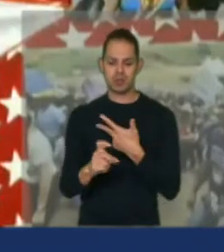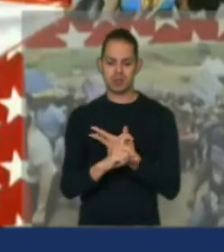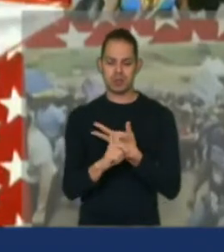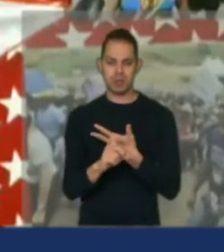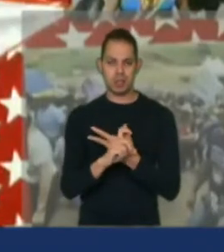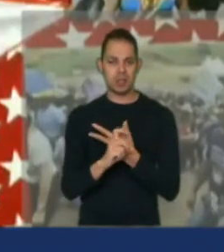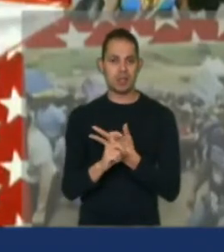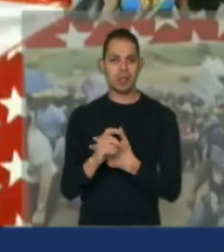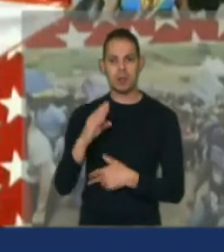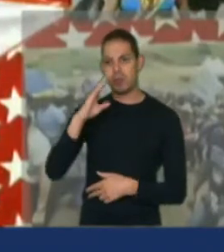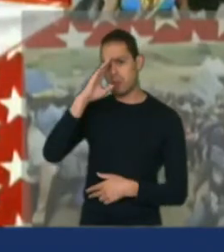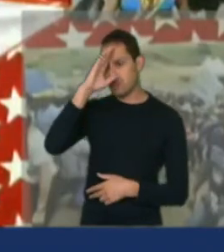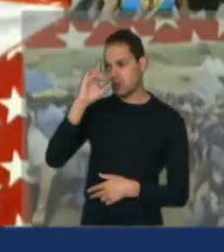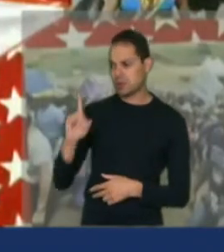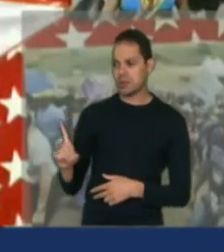EXECUTIVO COMO BOLSONARO VEM FAZENDO. QUE É A JUSTIÇA